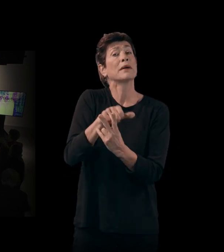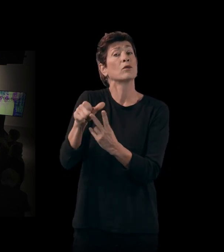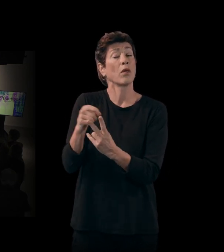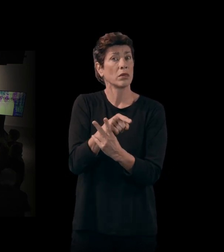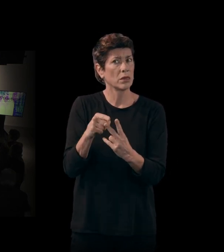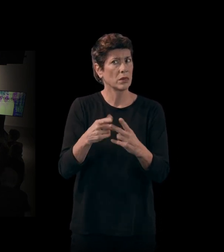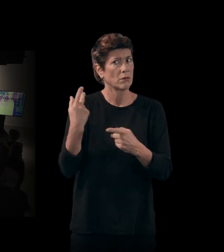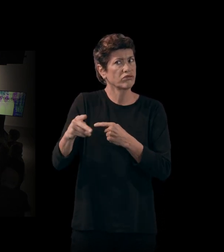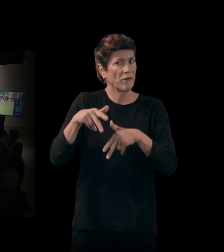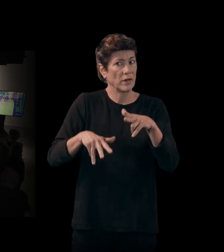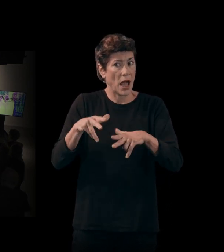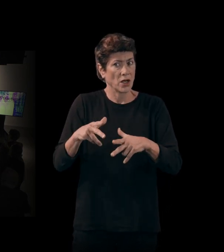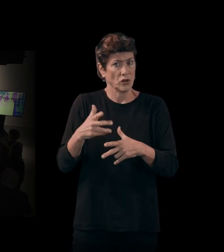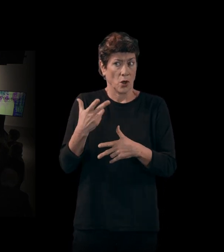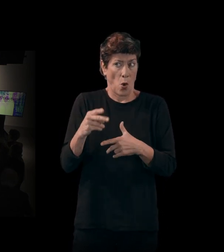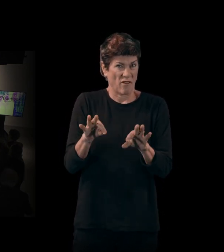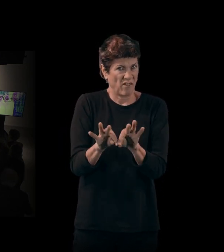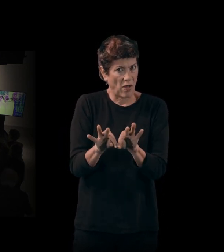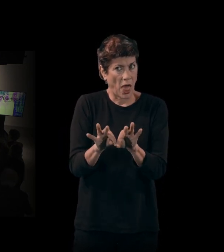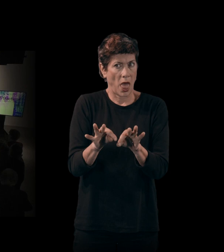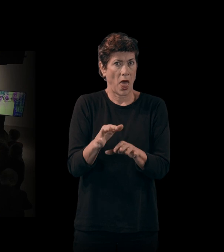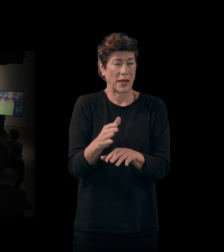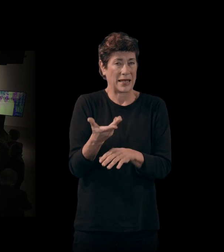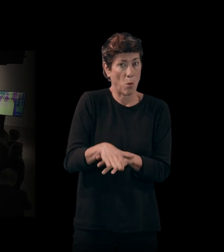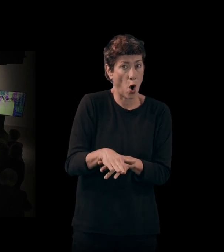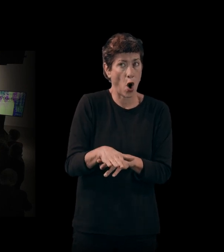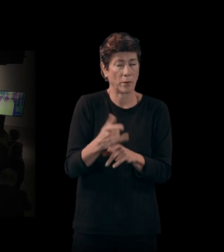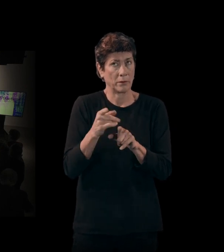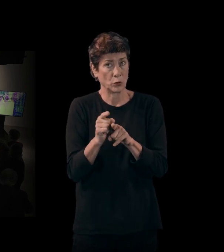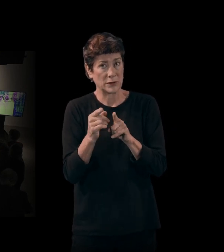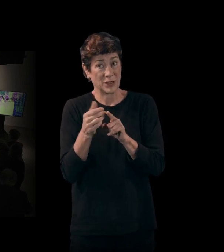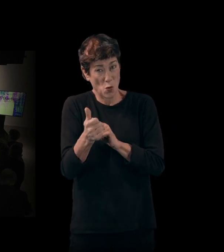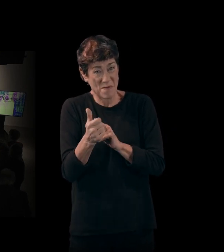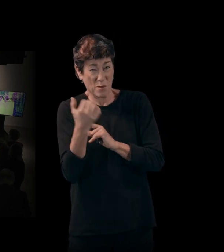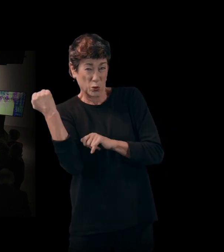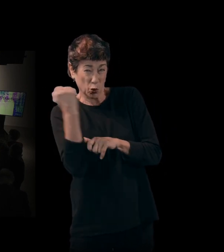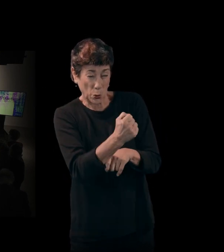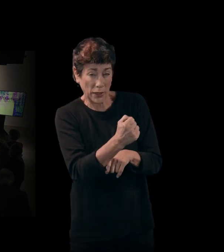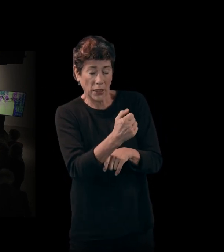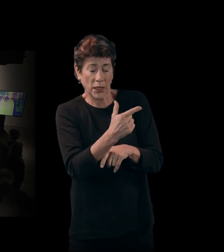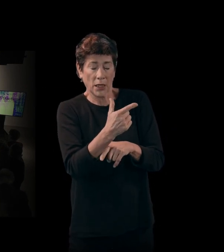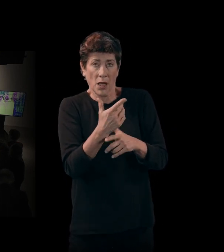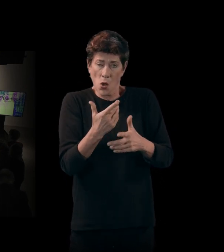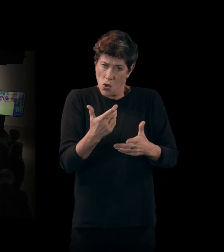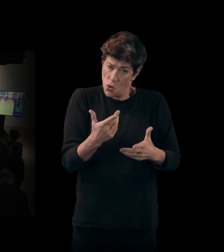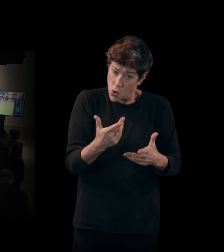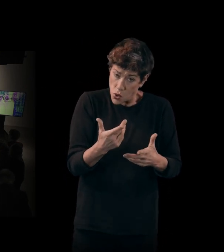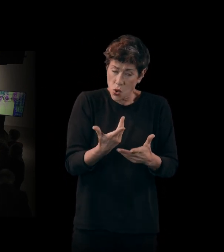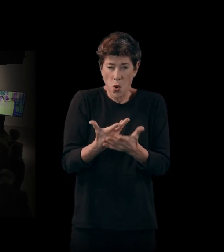il y a quelque chose qui est terrible avec leurs frères. Le frère, qui est à la fois mort, mais qui est un assassin. Et cette espèce de double peine qui avait vécu le village,